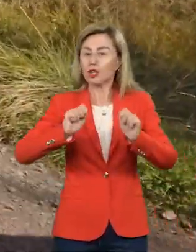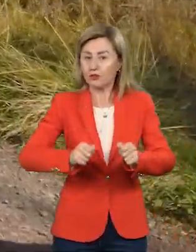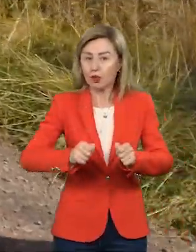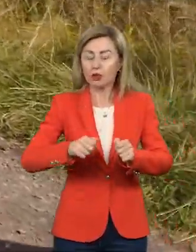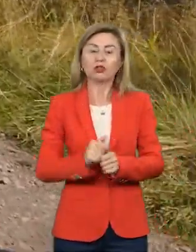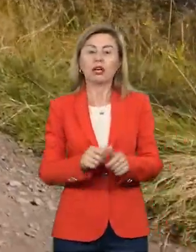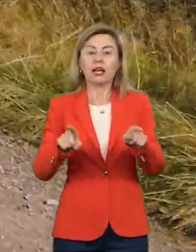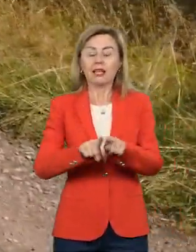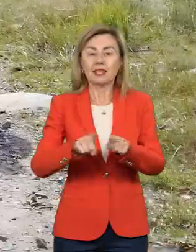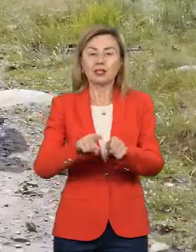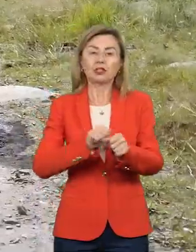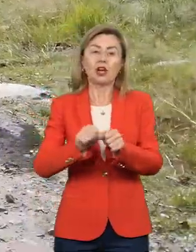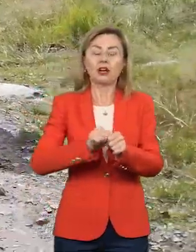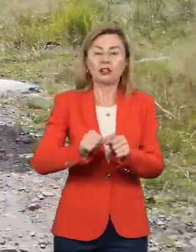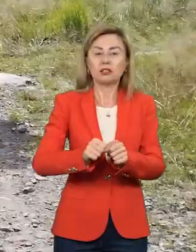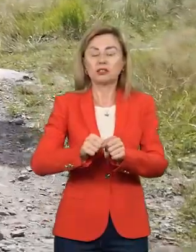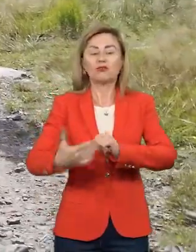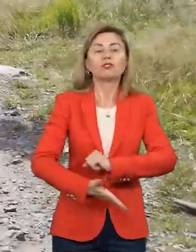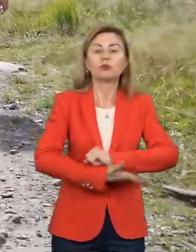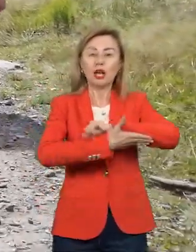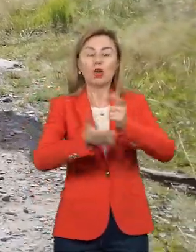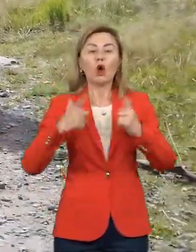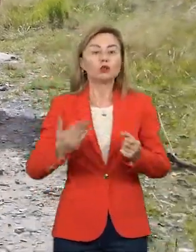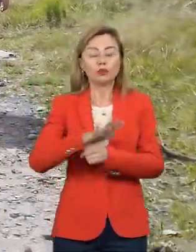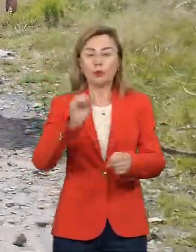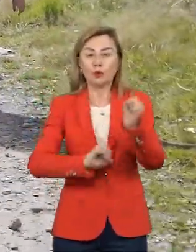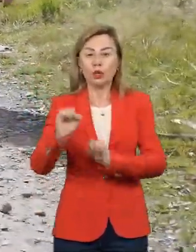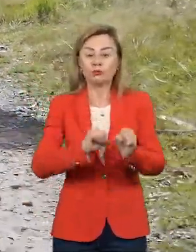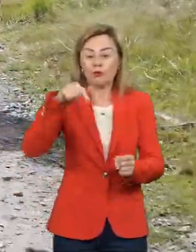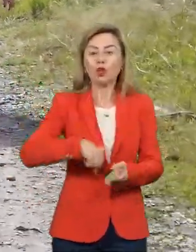To się wpisuje w szerszy kontekst wspierania osób z niepełnosprawnością na Dolnym Śląsku,